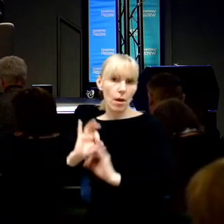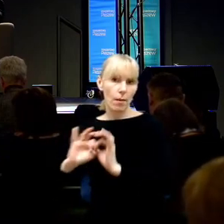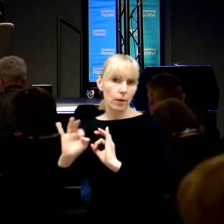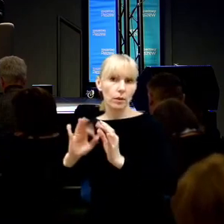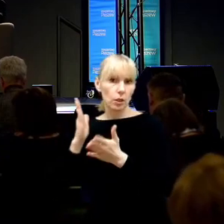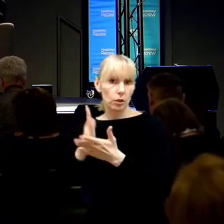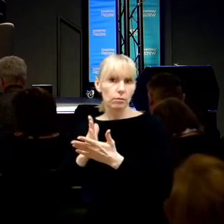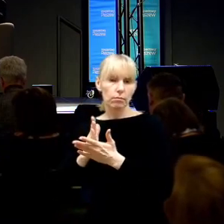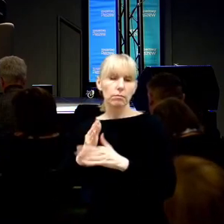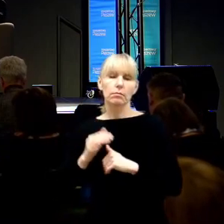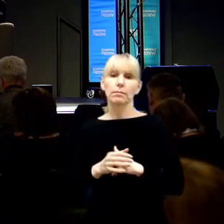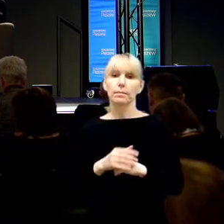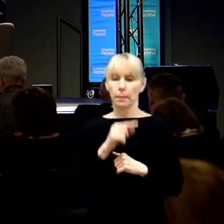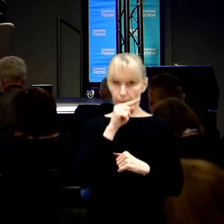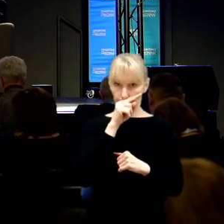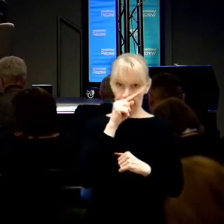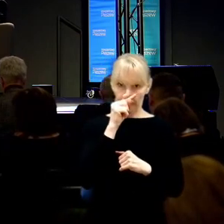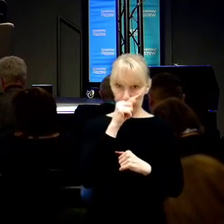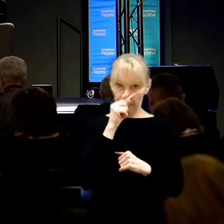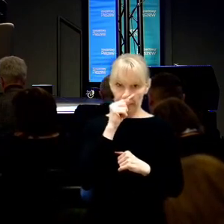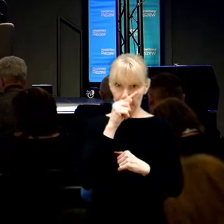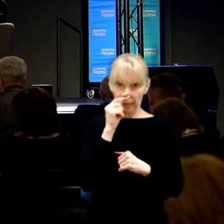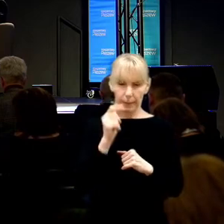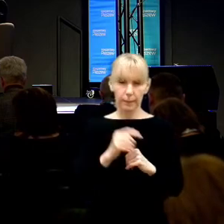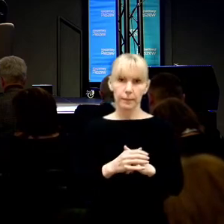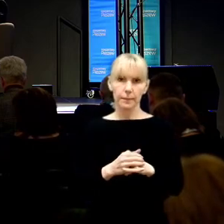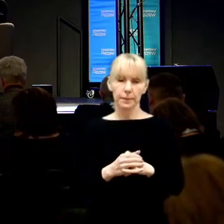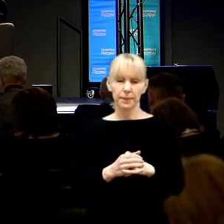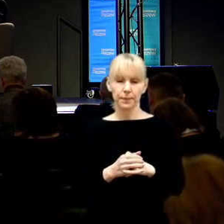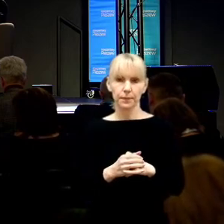No i tu też jest jakby jakby powiedzmy nawet, że wyższość,